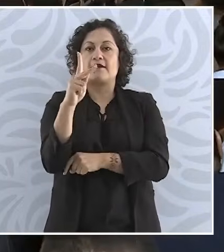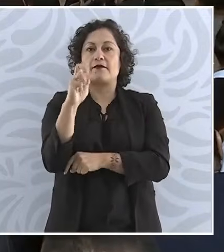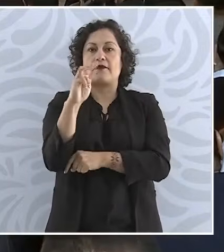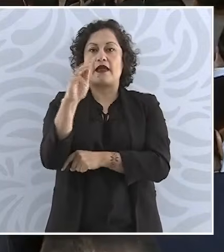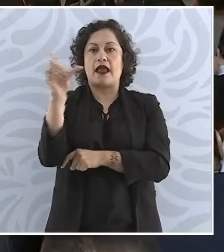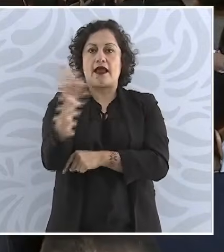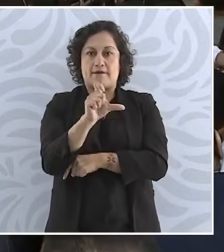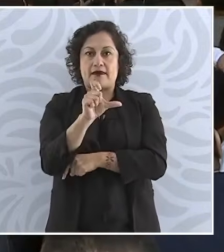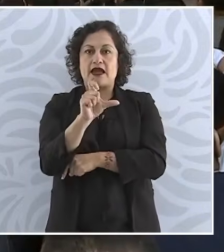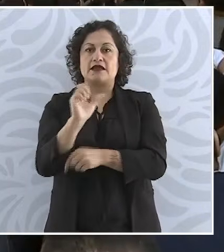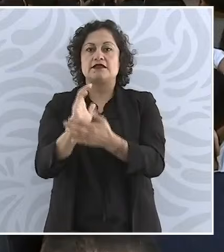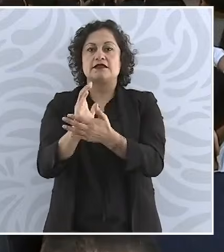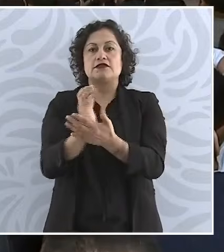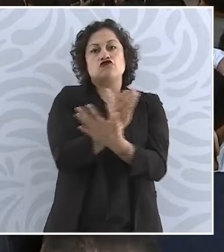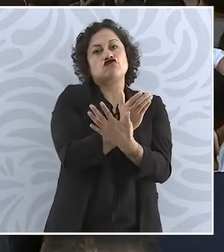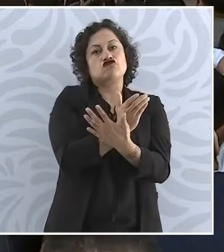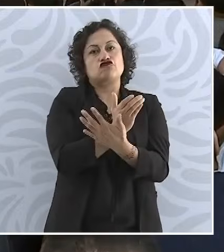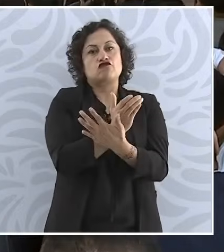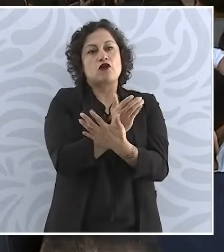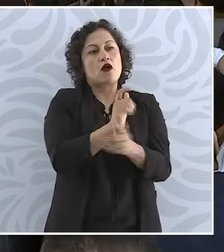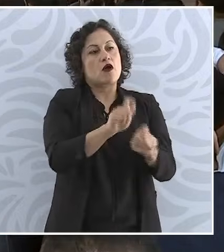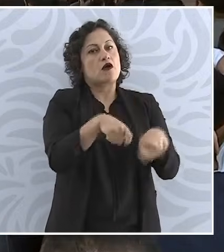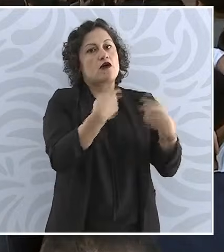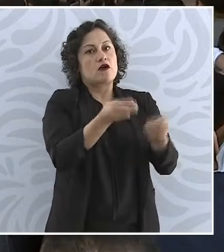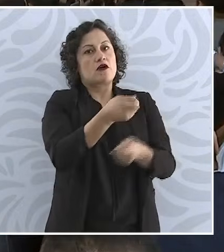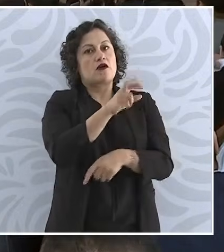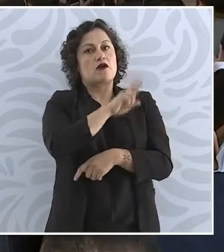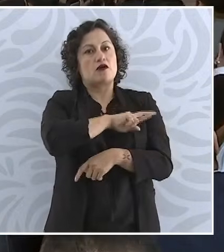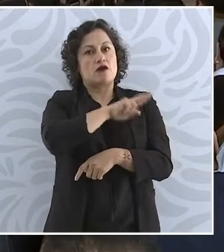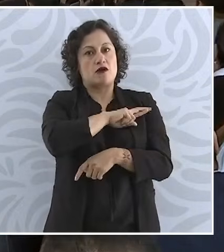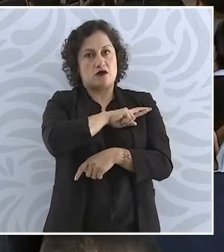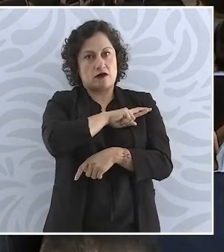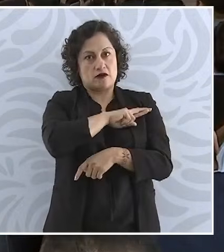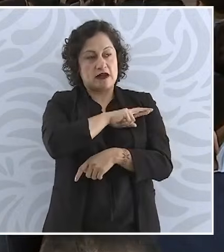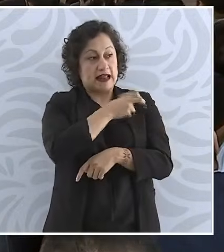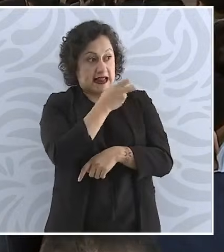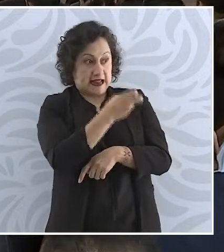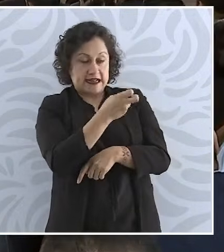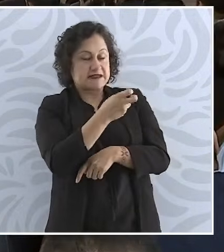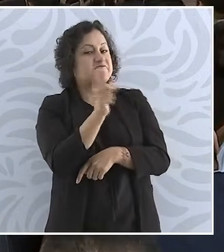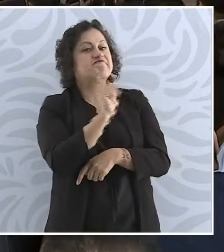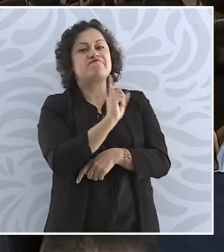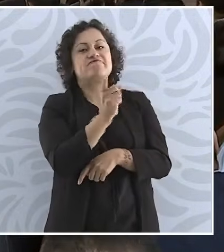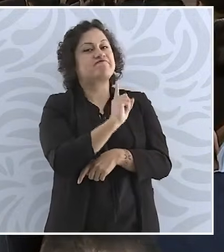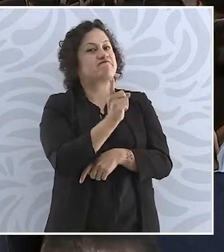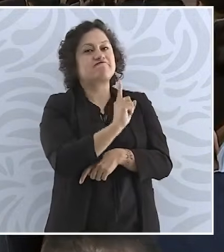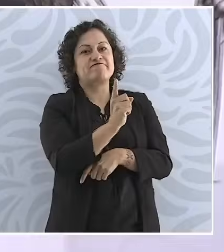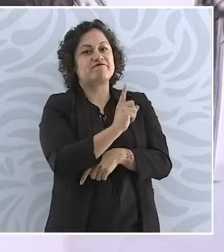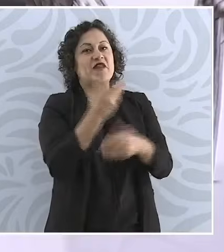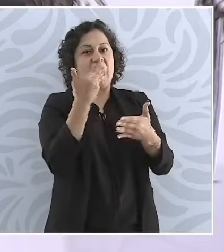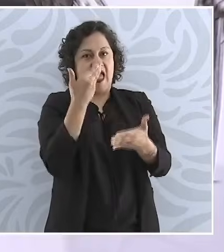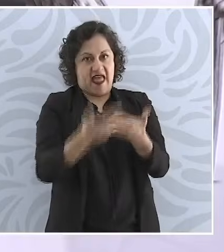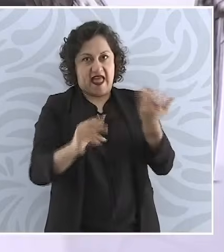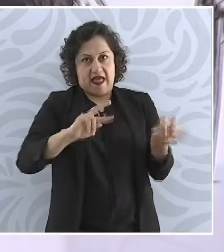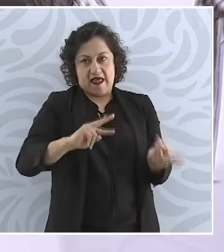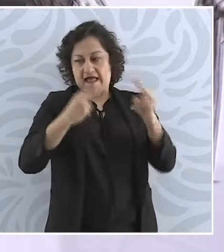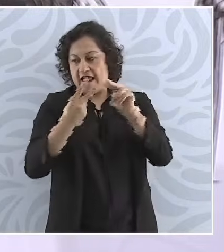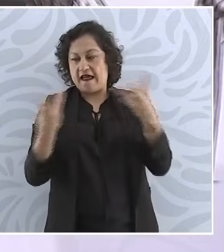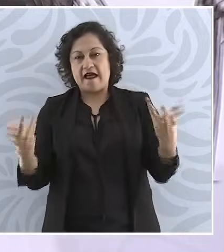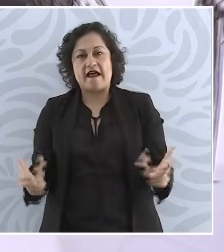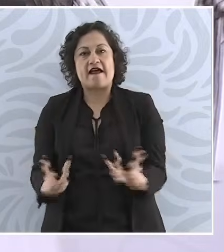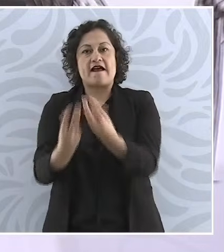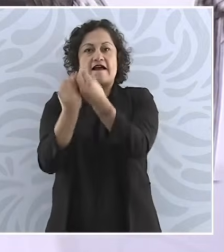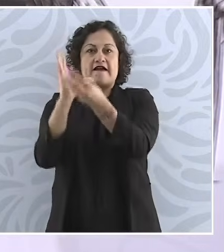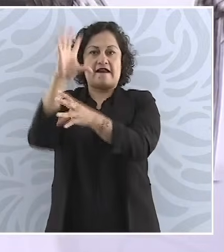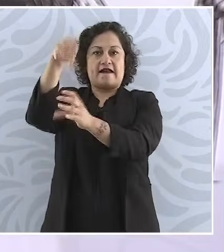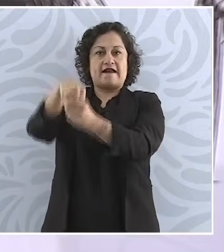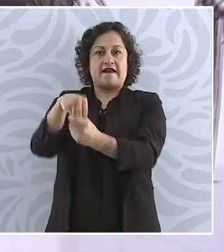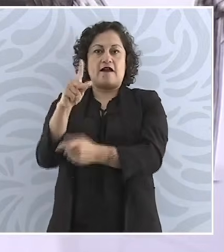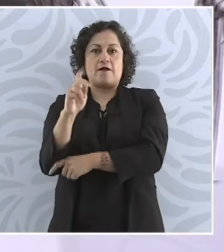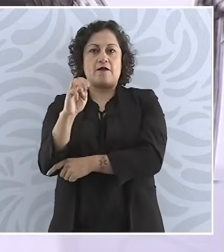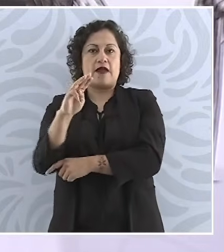privatizar comienza el día de hoy la integración vertical de petróleos mexicanos para fortalecer su